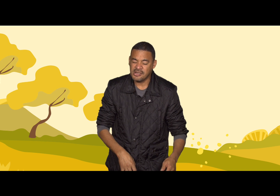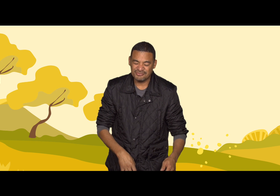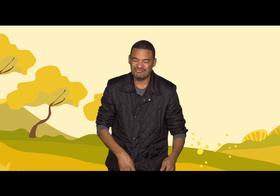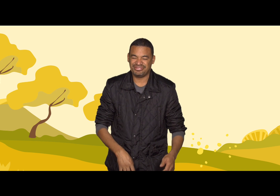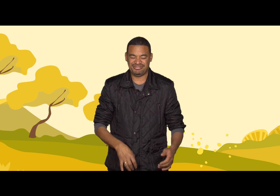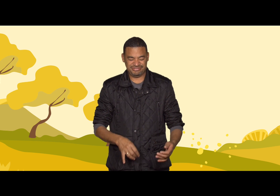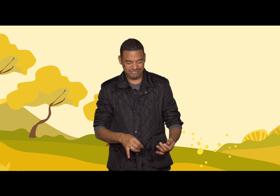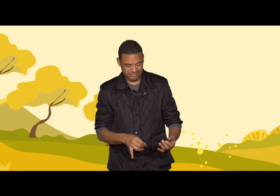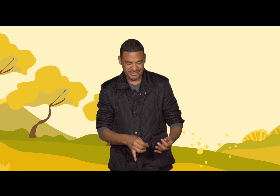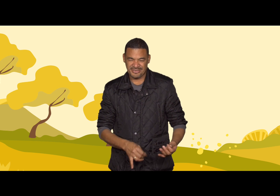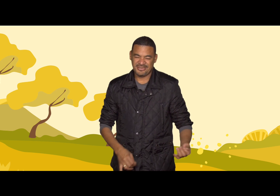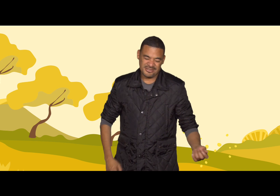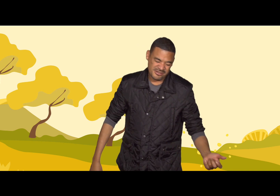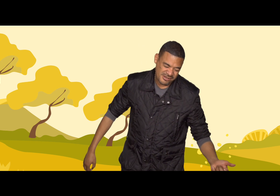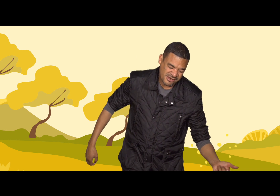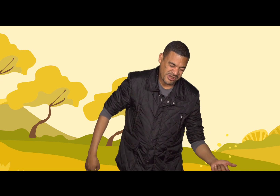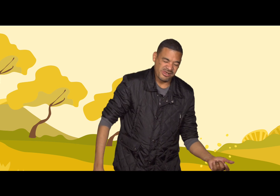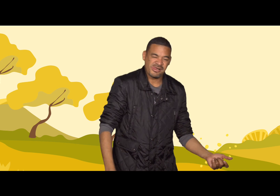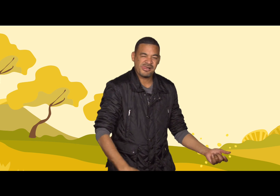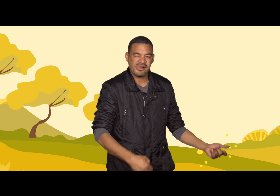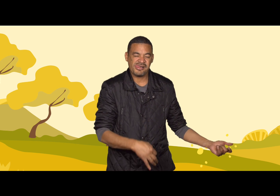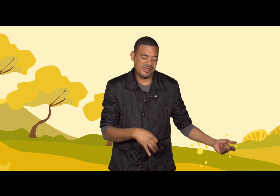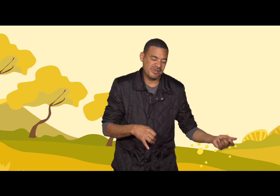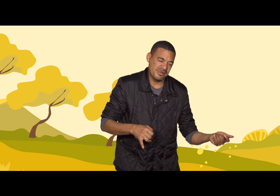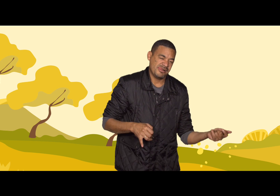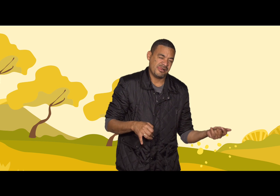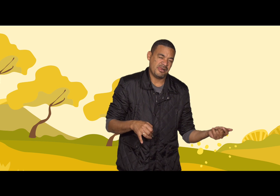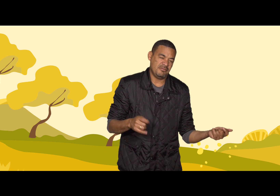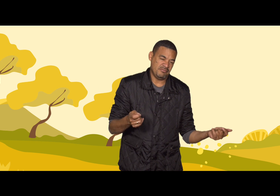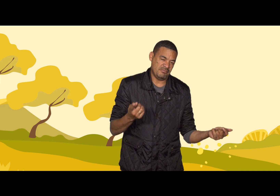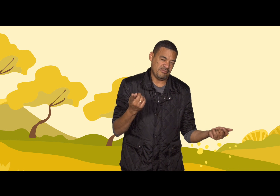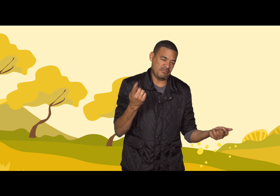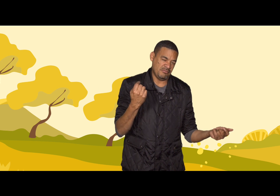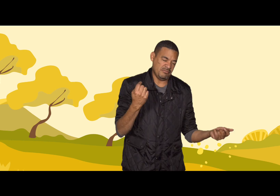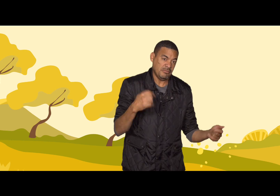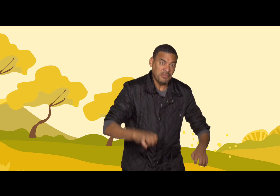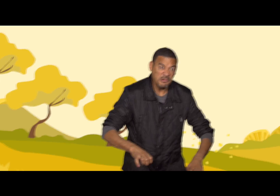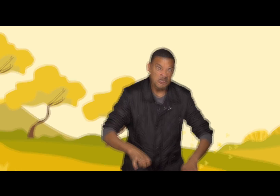El niño confiado tomó su violín y con actitud desafiante, mirando fijamente al león, comenzó a tocar.